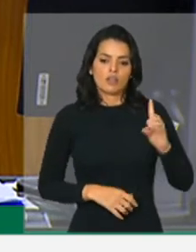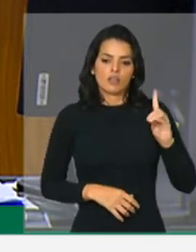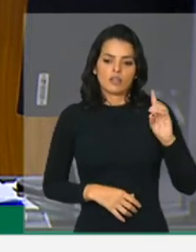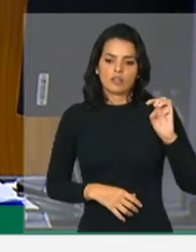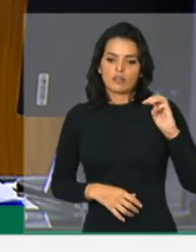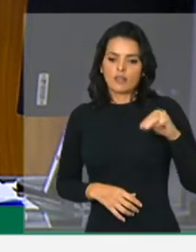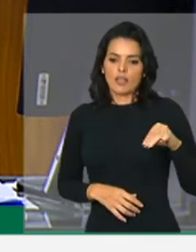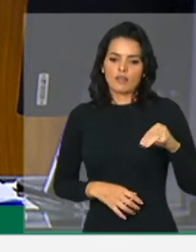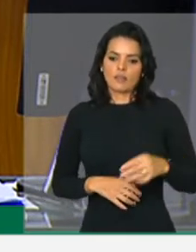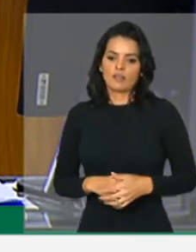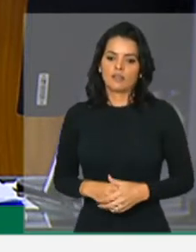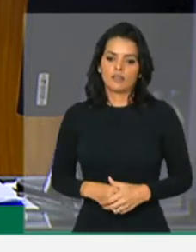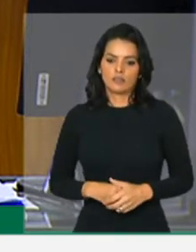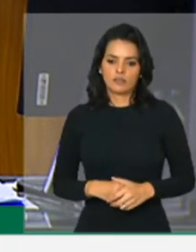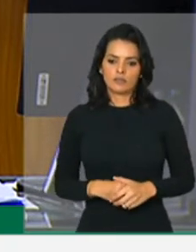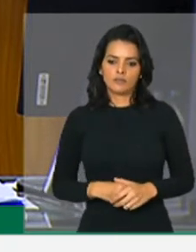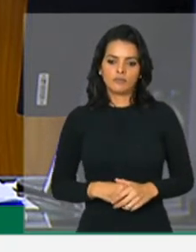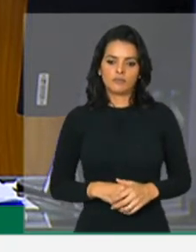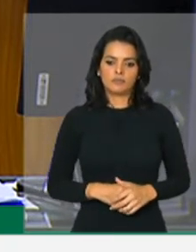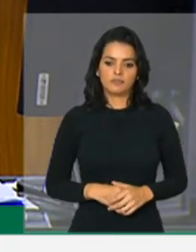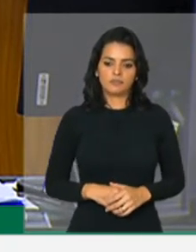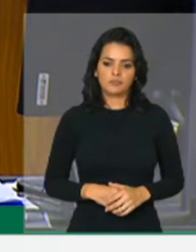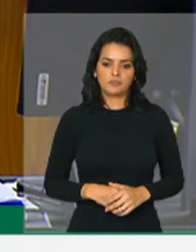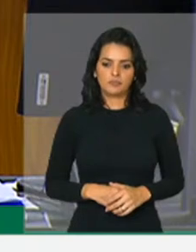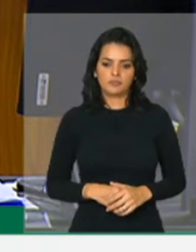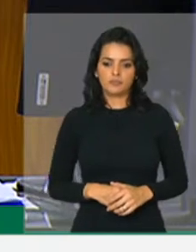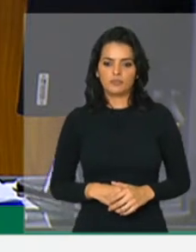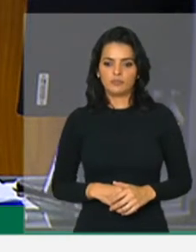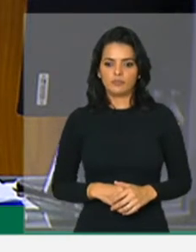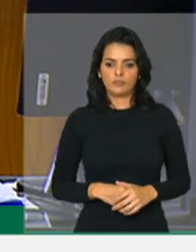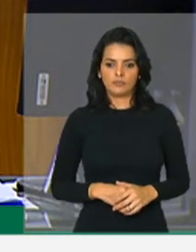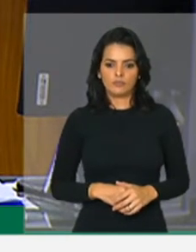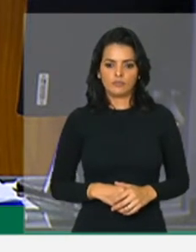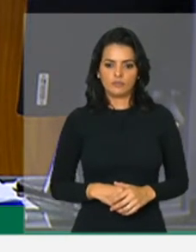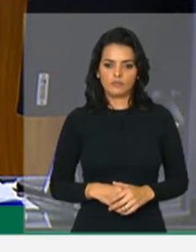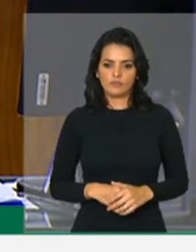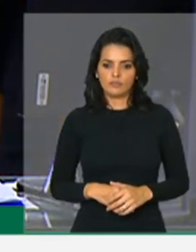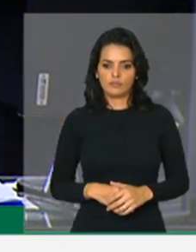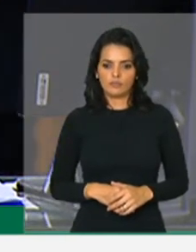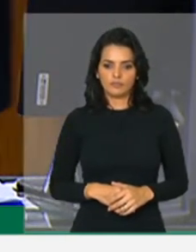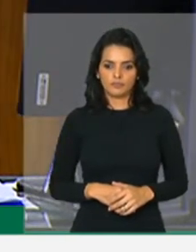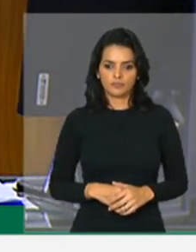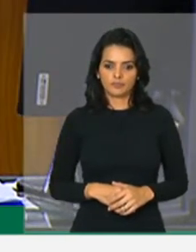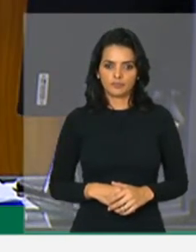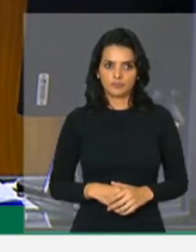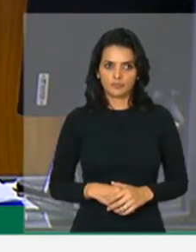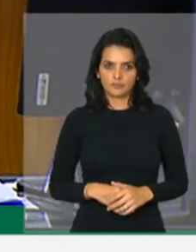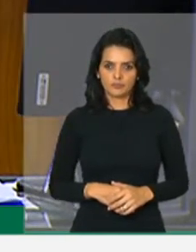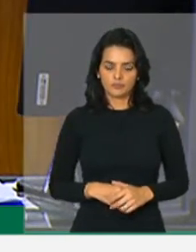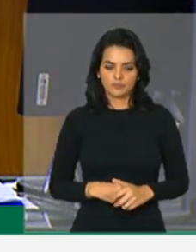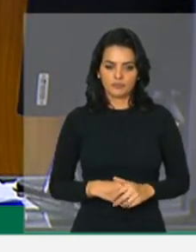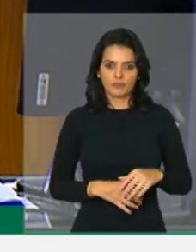PRESIDENTE, NA VERDADE, ESSE DESTAQUE É O DESTAQUE DO PDT. -- [PRESIDENTE]: EU DISSE AQUI 3 VEZES AO DEPUTADO FLORENCE.